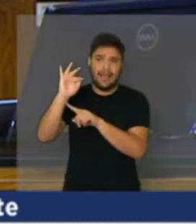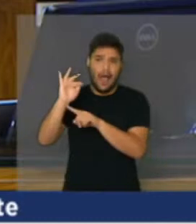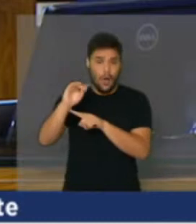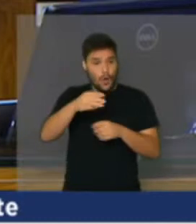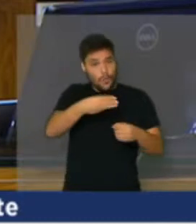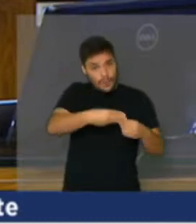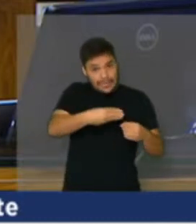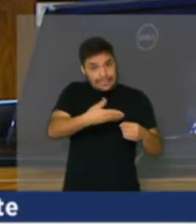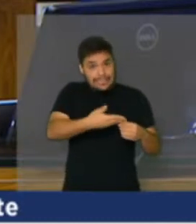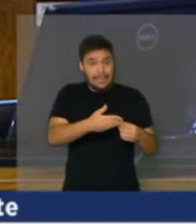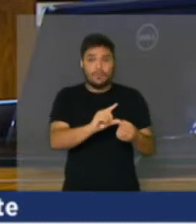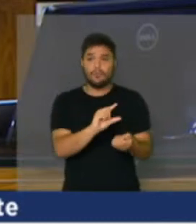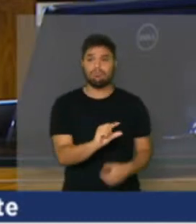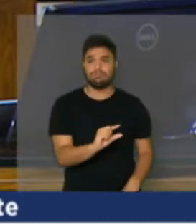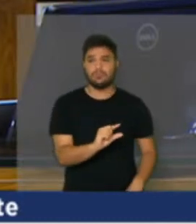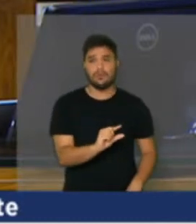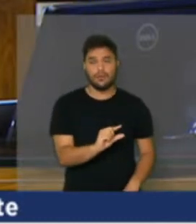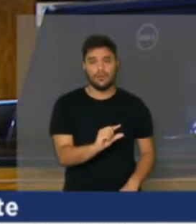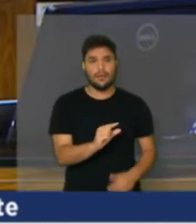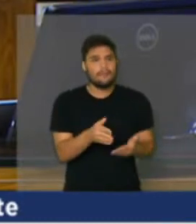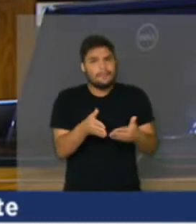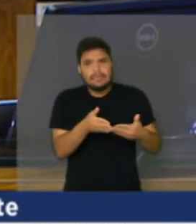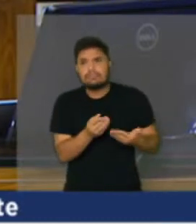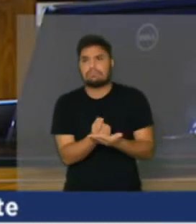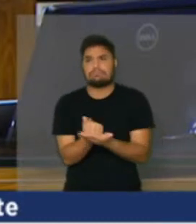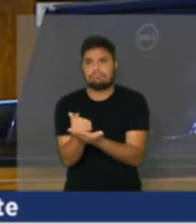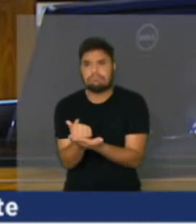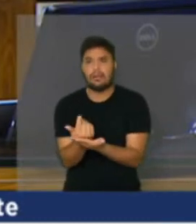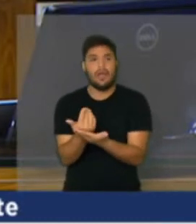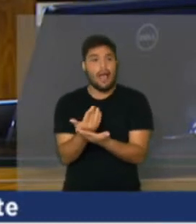PESSOAS NÃO VIVEM NOS ESTADOS, AS PESSOAS VIVEM NAS CIDADES. ENTÃO, EU SOU UM CARA MUITO GRATO AO PRESIDENTE